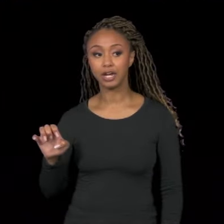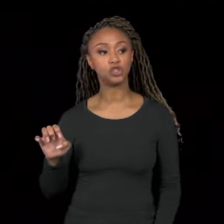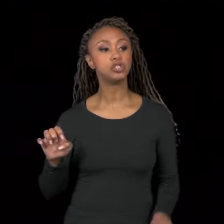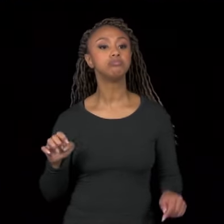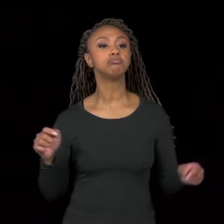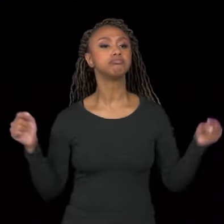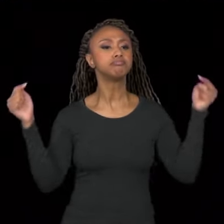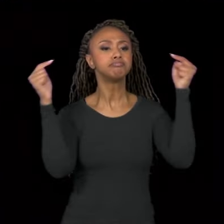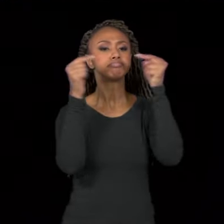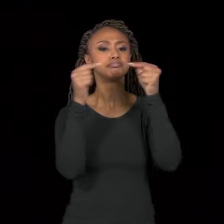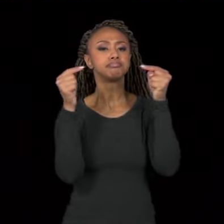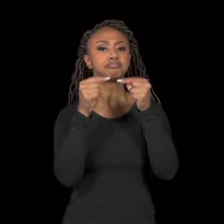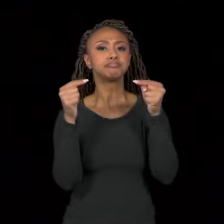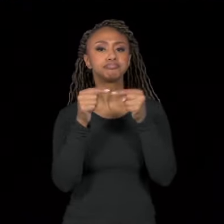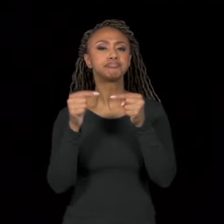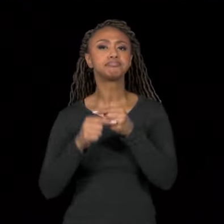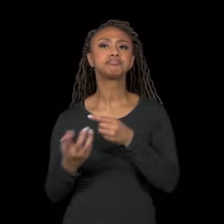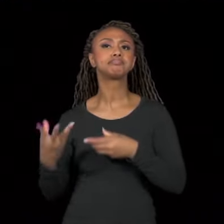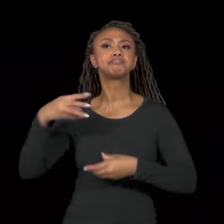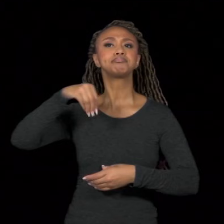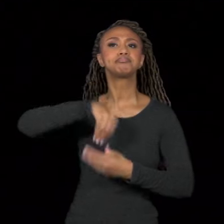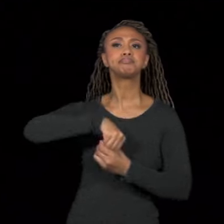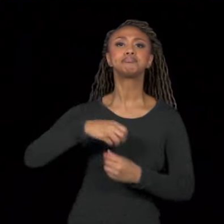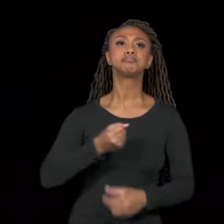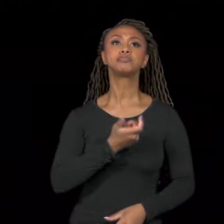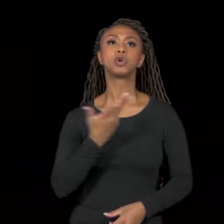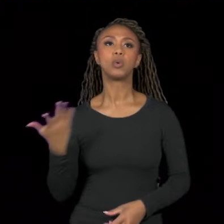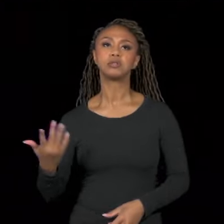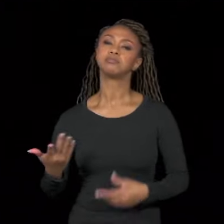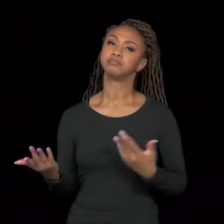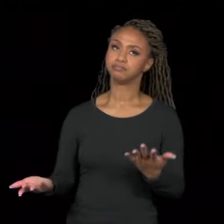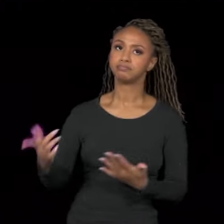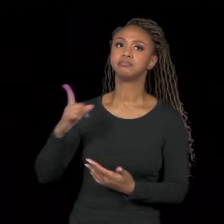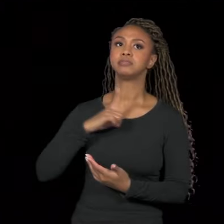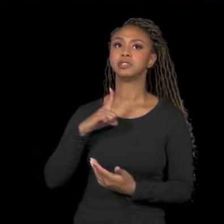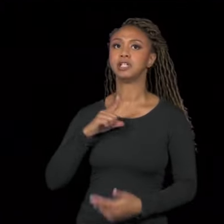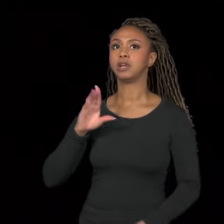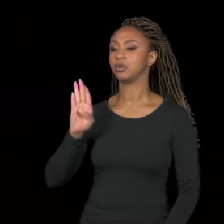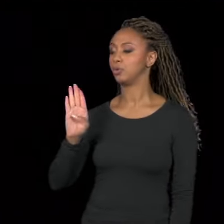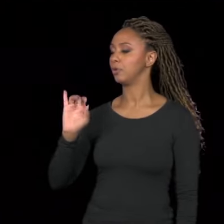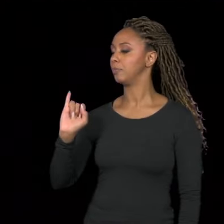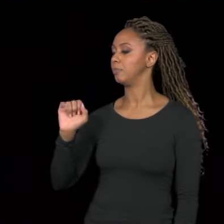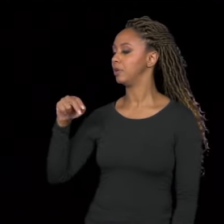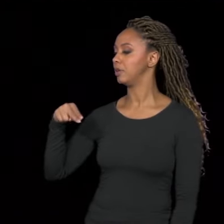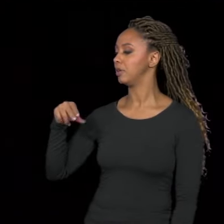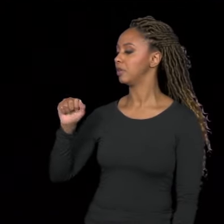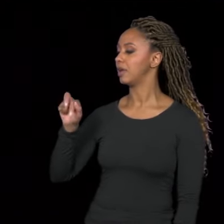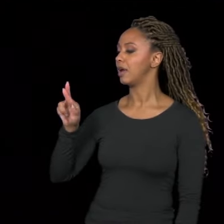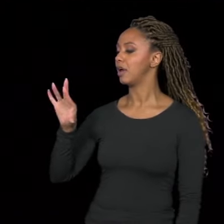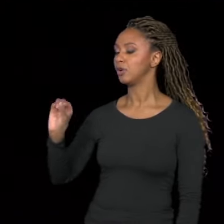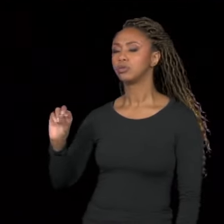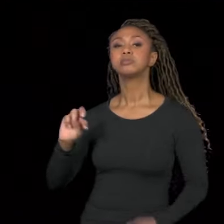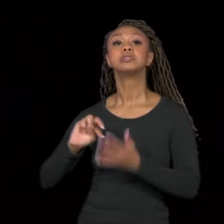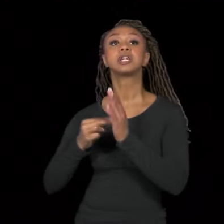AQUI EU TENHO O RELACIONAMENTO BINÁRIO, OU SEJA, EU TENHO UM RELACIONAMENTO DE GRAU DOIS.